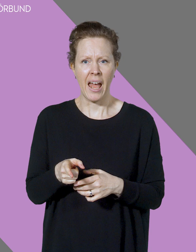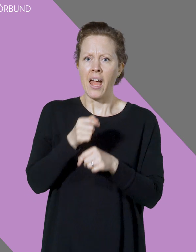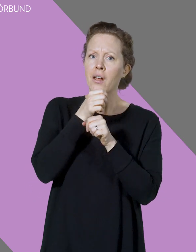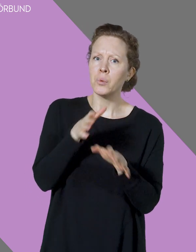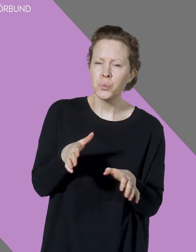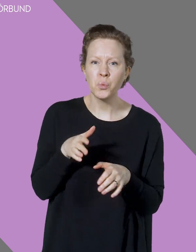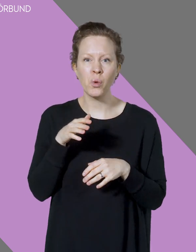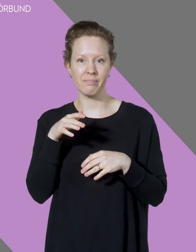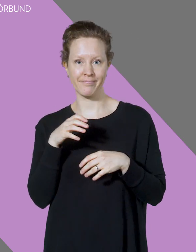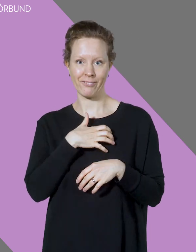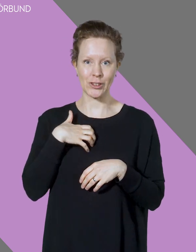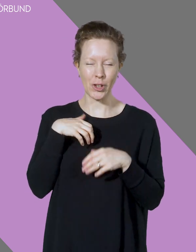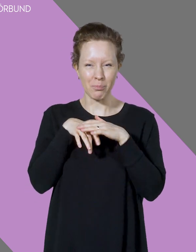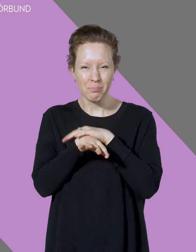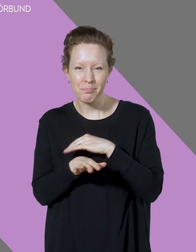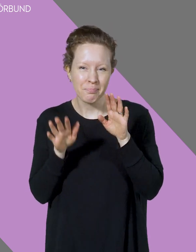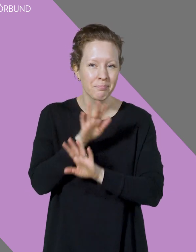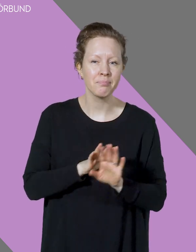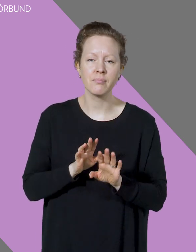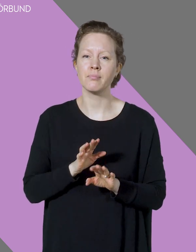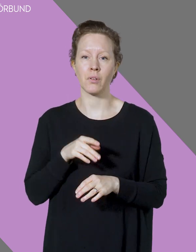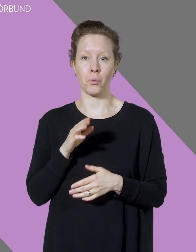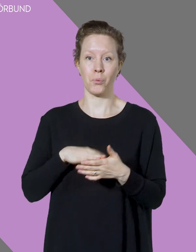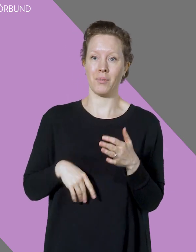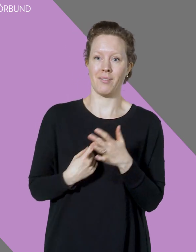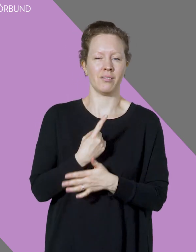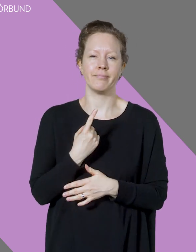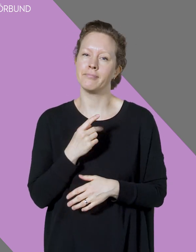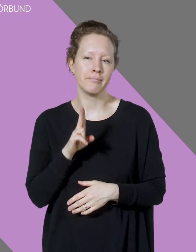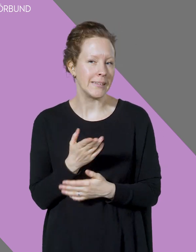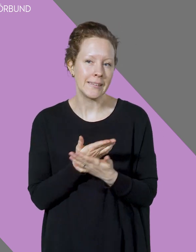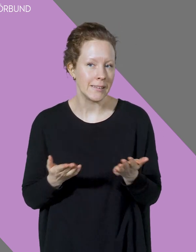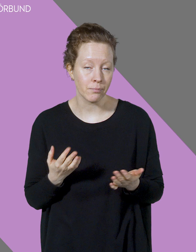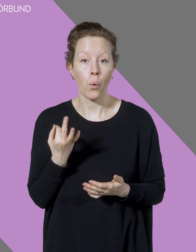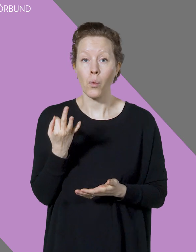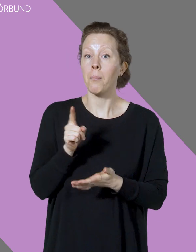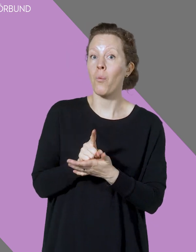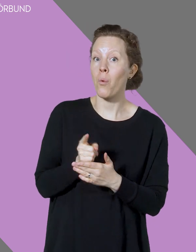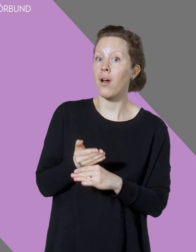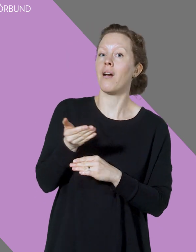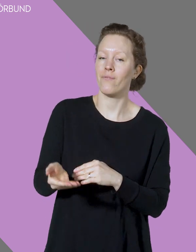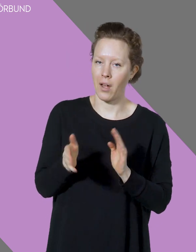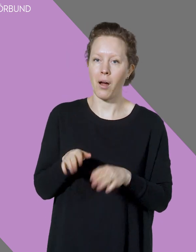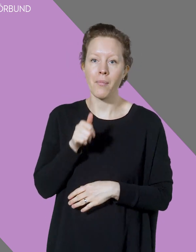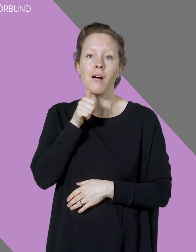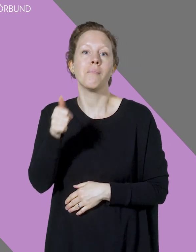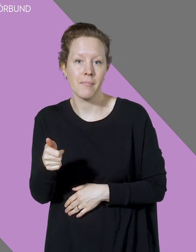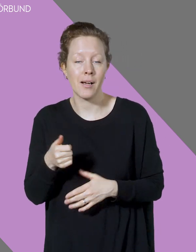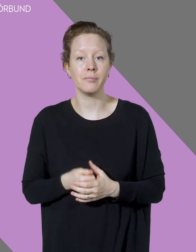Uppgifterna har således inte mörkats utan förts fram cirka åtta månader, - genast efter att misstanken kommit fram.